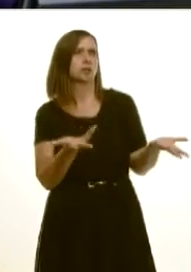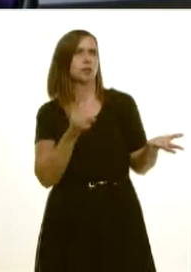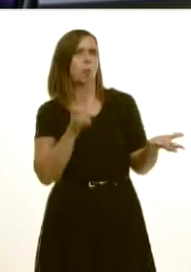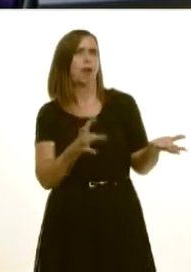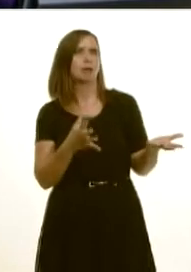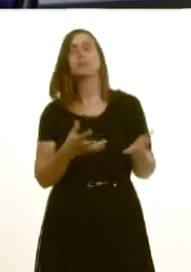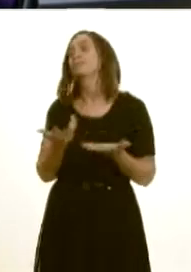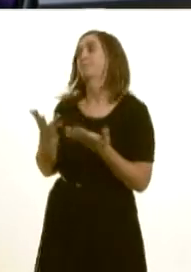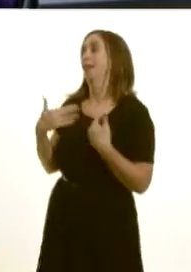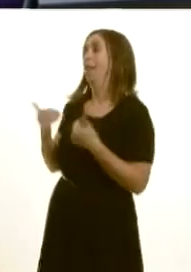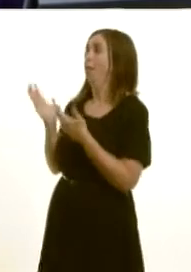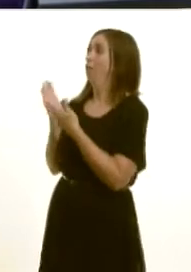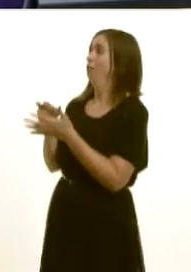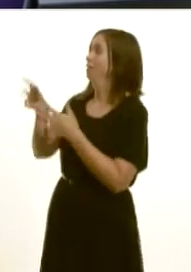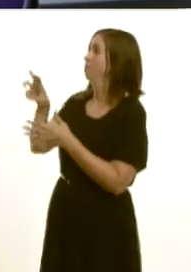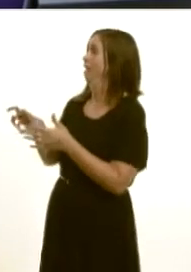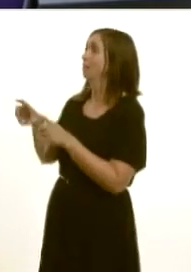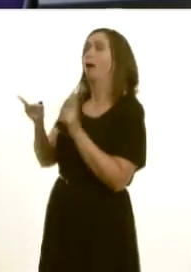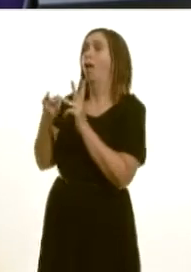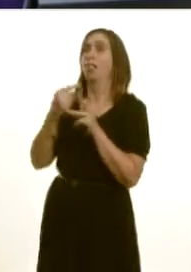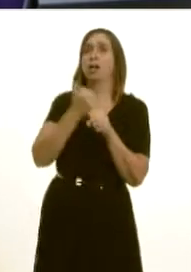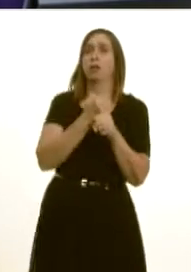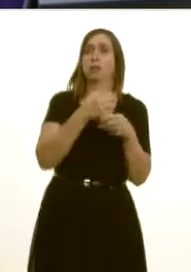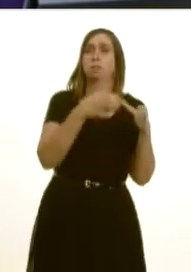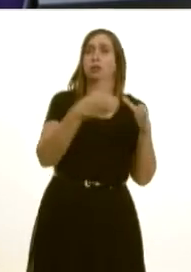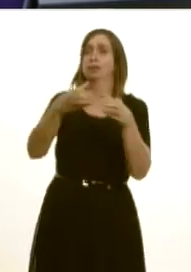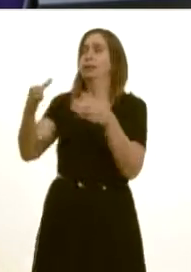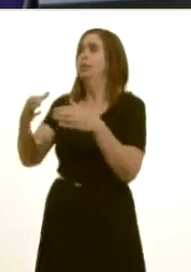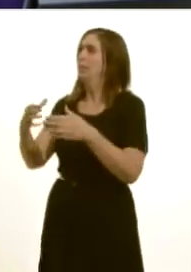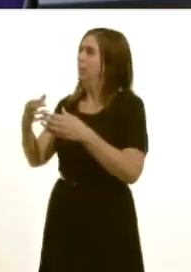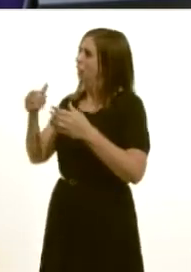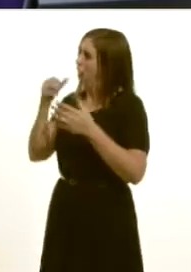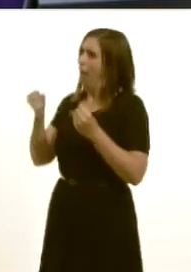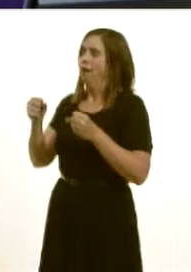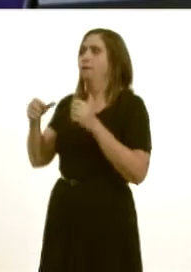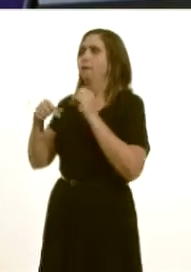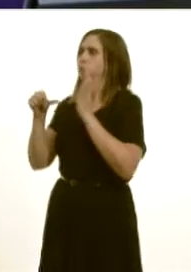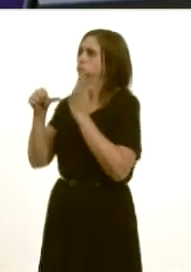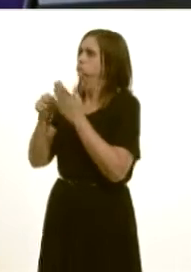Fodd bynnag, bydd yr Aelod yn gwybod am yr arian ychwanegol a gafodd ei ddatgan fel rhan